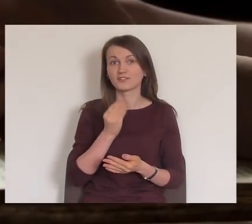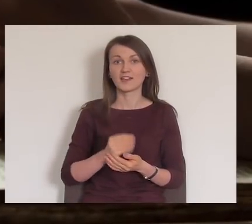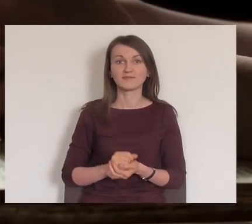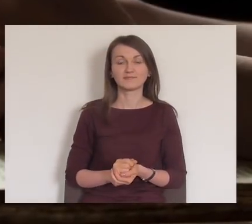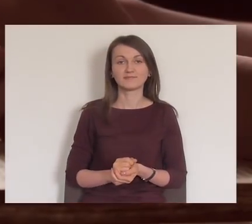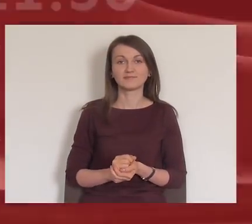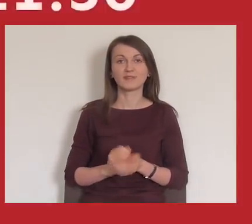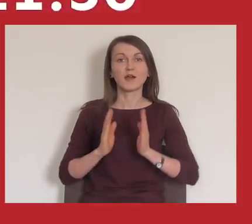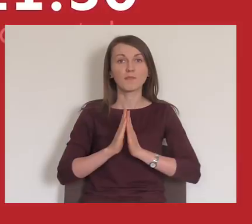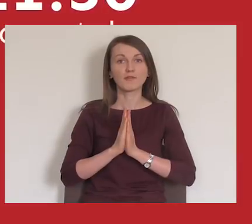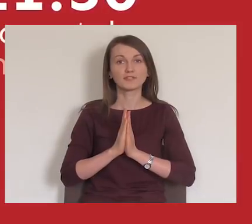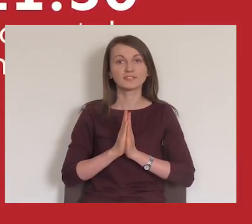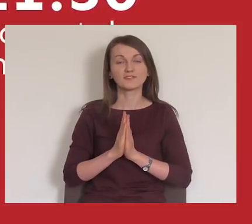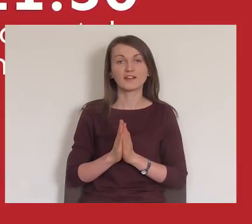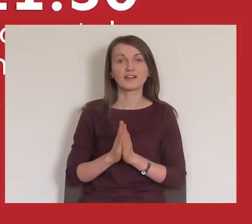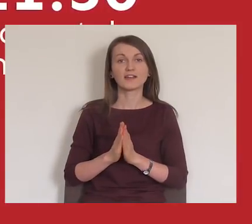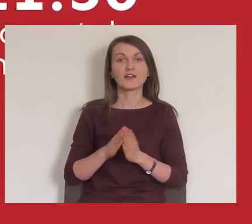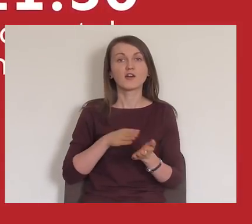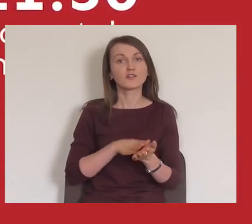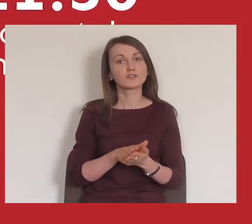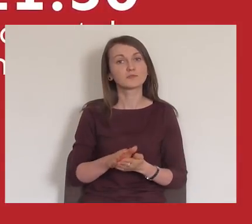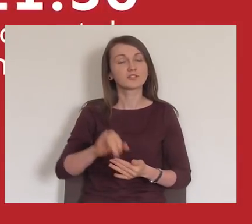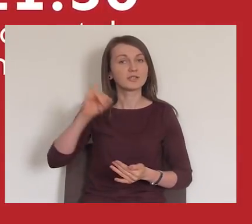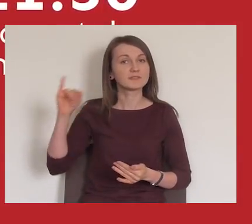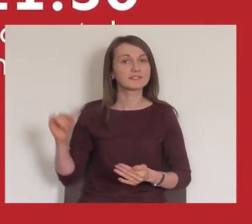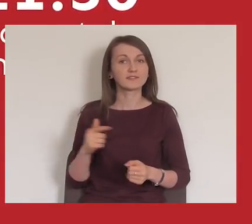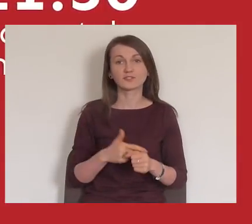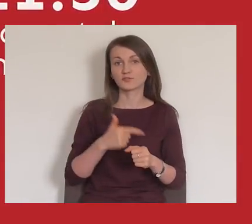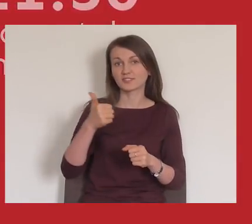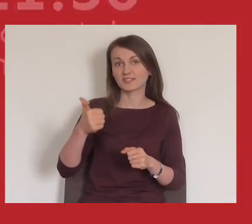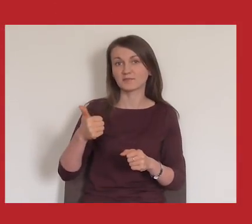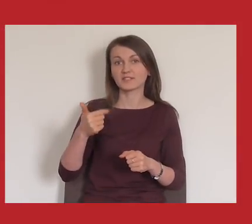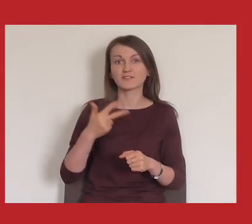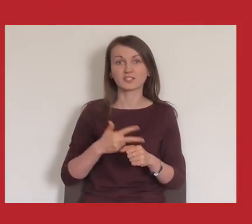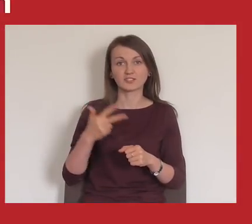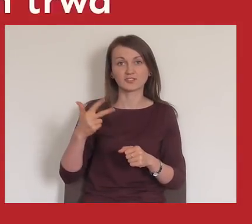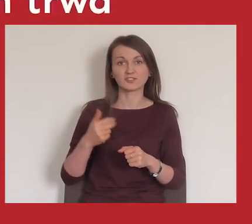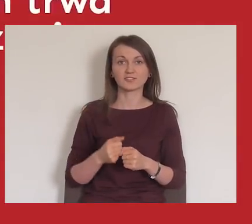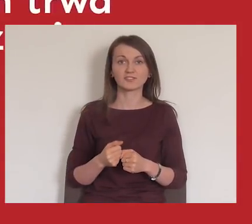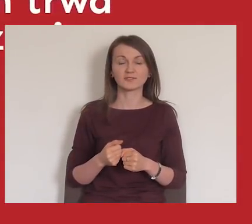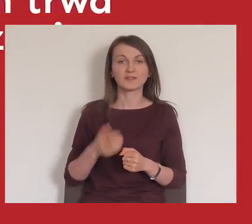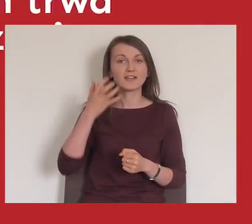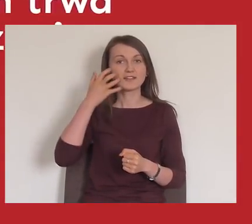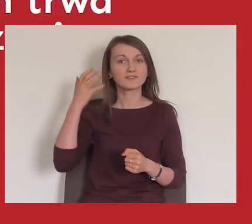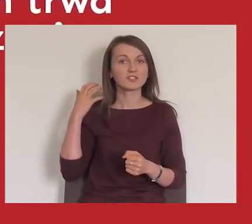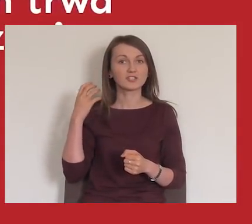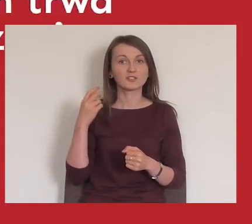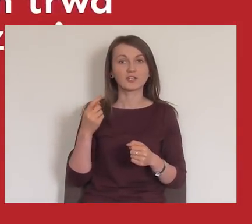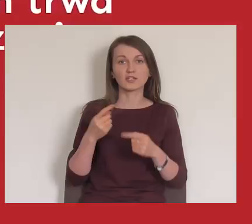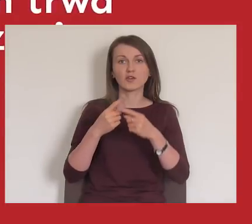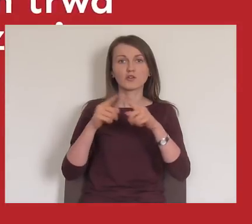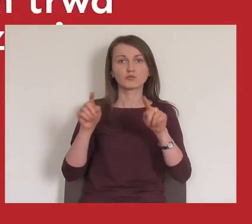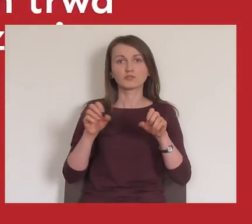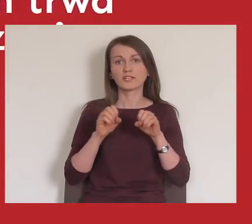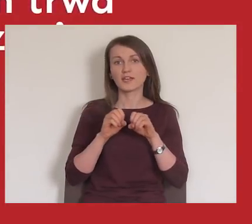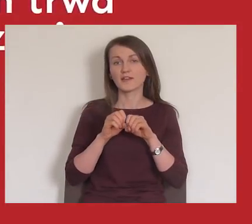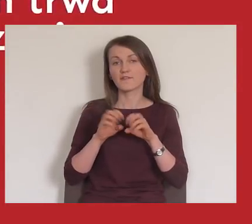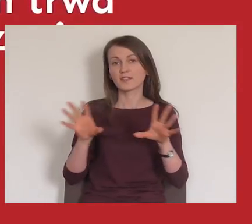Medytacje Pisma Świętego rozpoczynamy zawsze o 21.30. Wcześniej trwa krótkie wprowadzenie do medytacji.